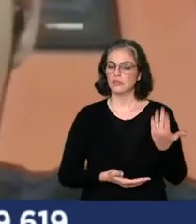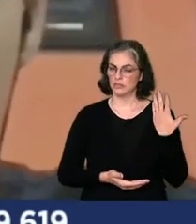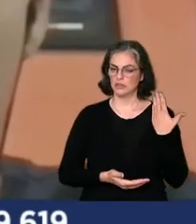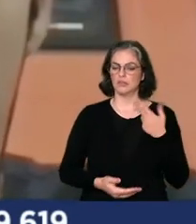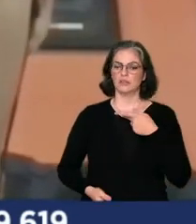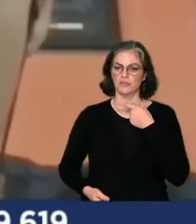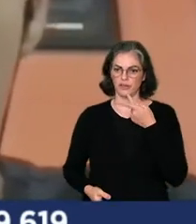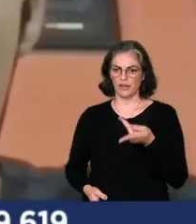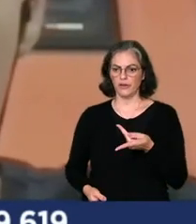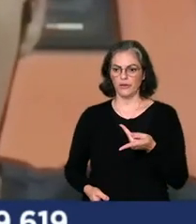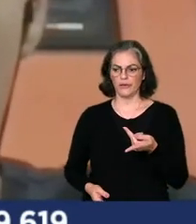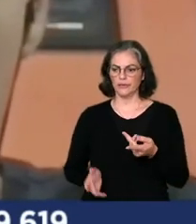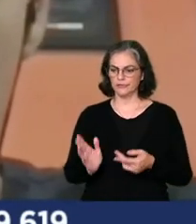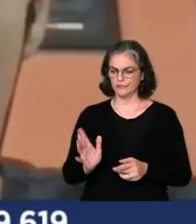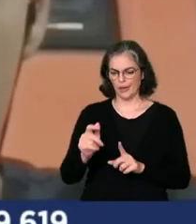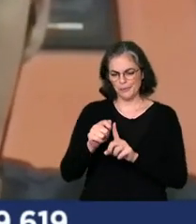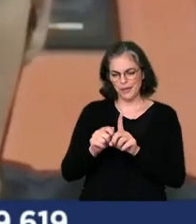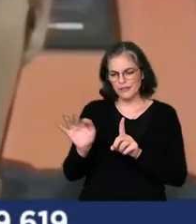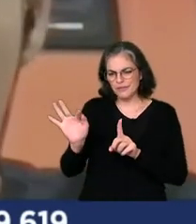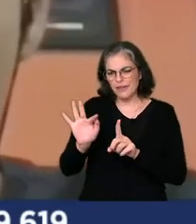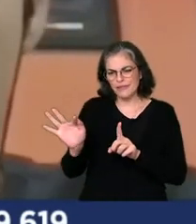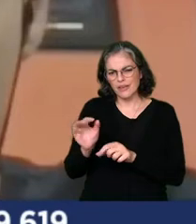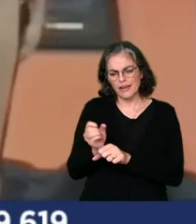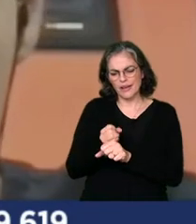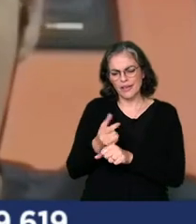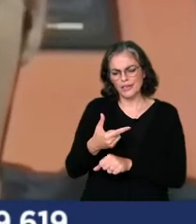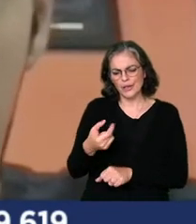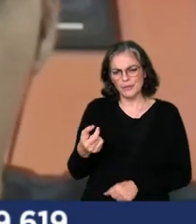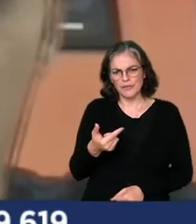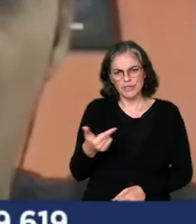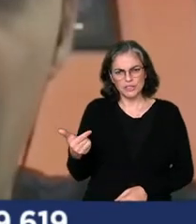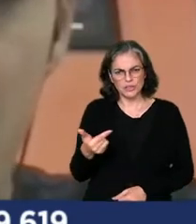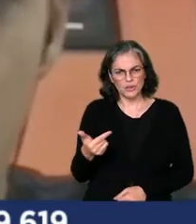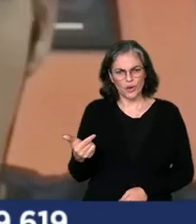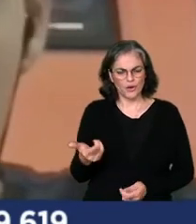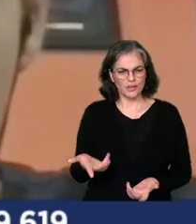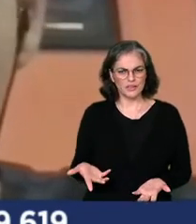DESTINADOS A UM PROGRAMA EMERGENCIAL PARA PANDEMIA, COMO FOI COLOCADO AQUI,